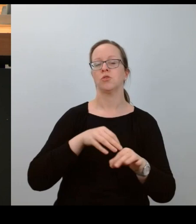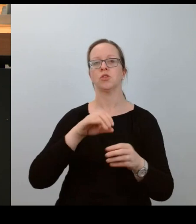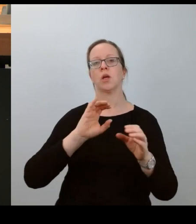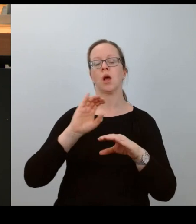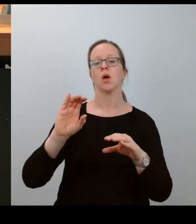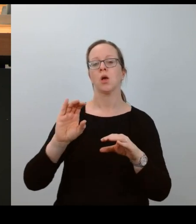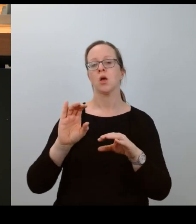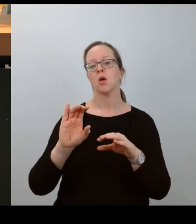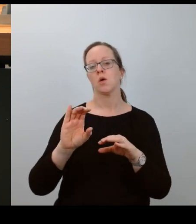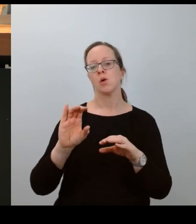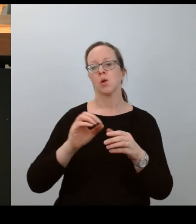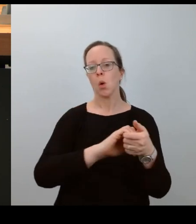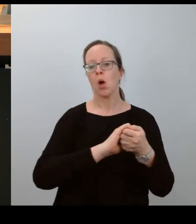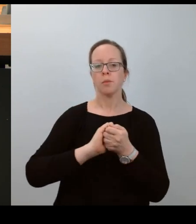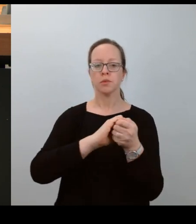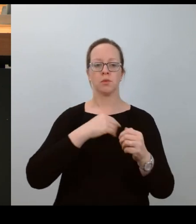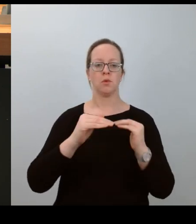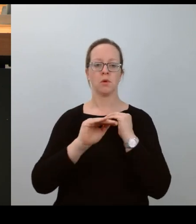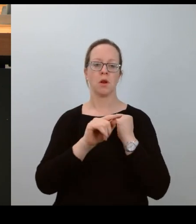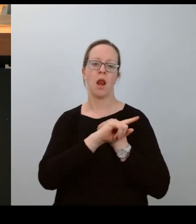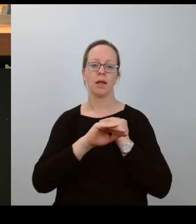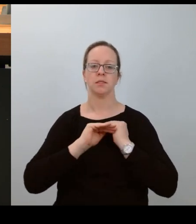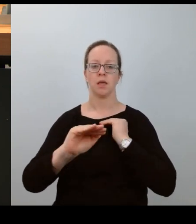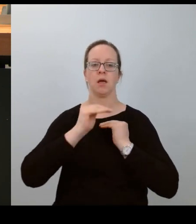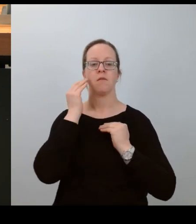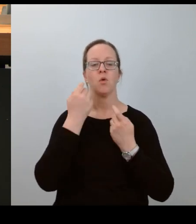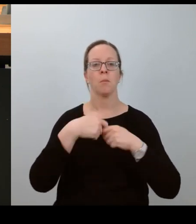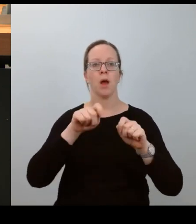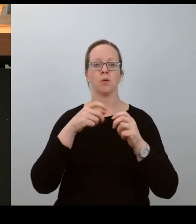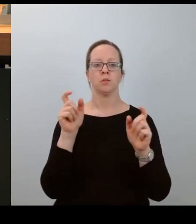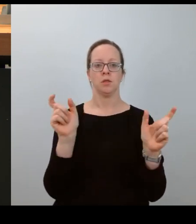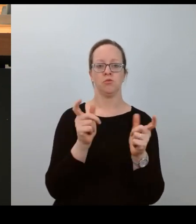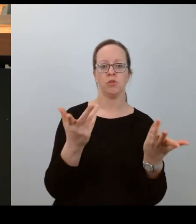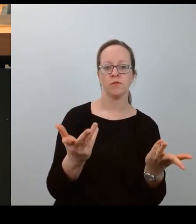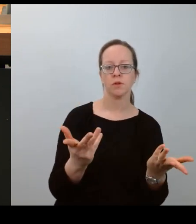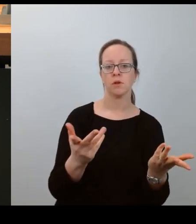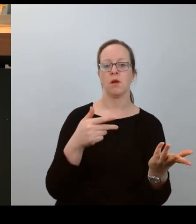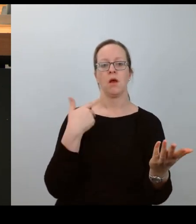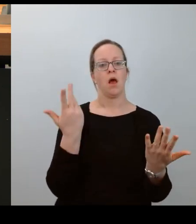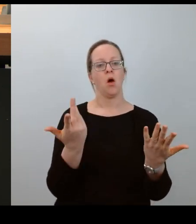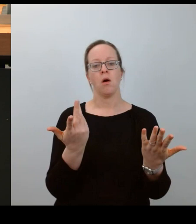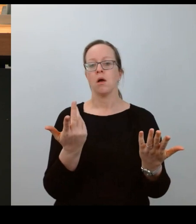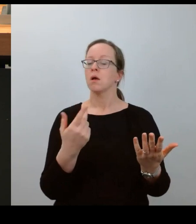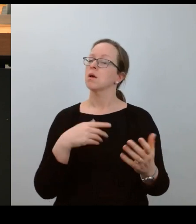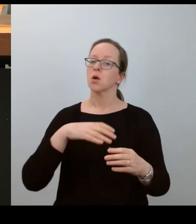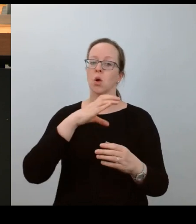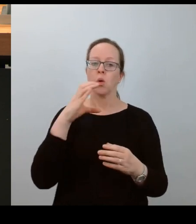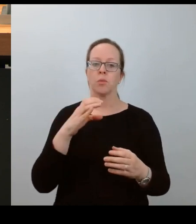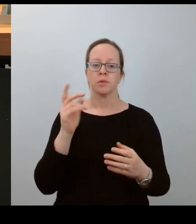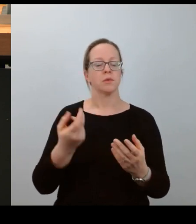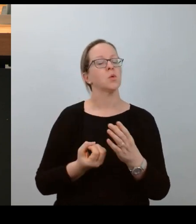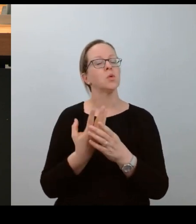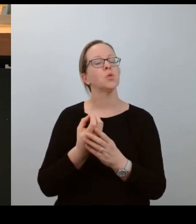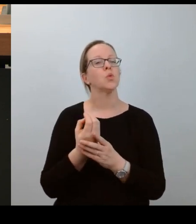Gehen wir festgehalten wurde, war vergleichsweise unkl. Das kann man nur mit diesen fatalen zur Zentralisierung erklären, die